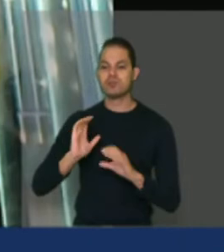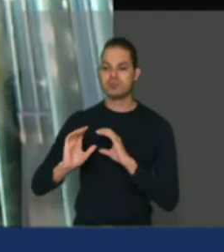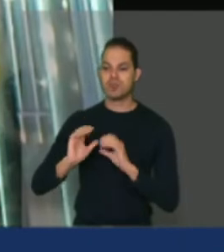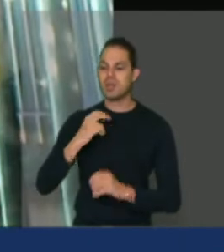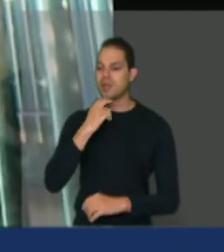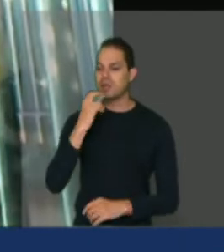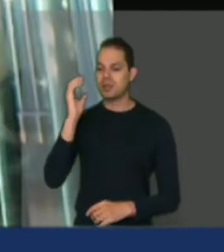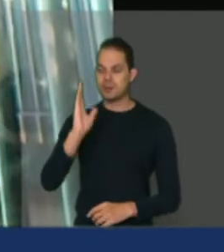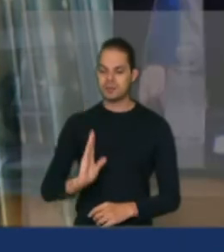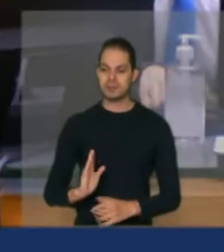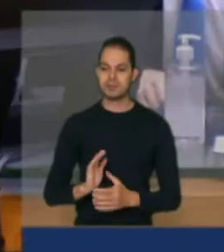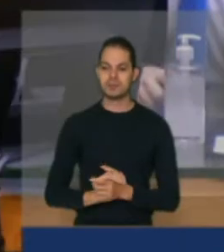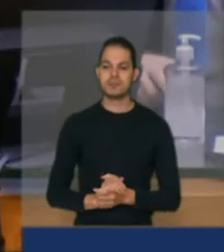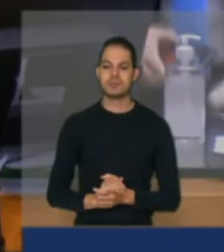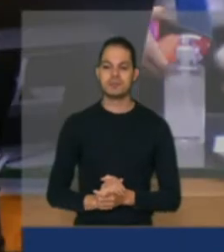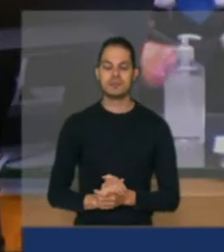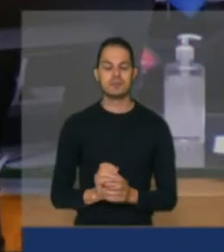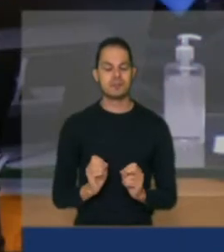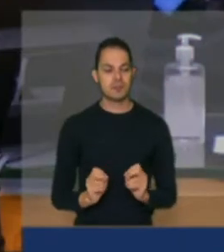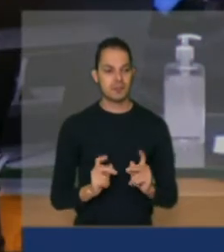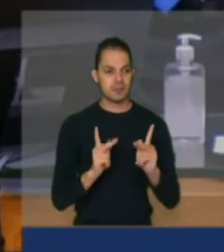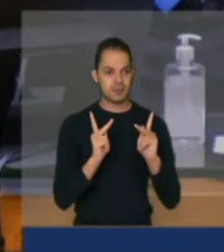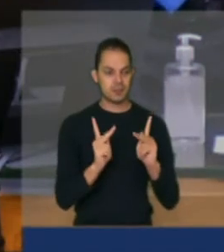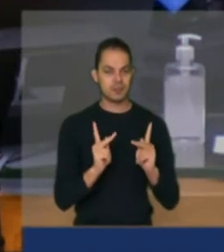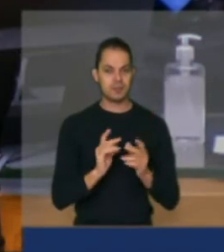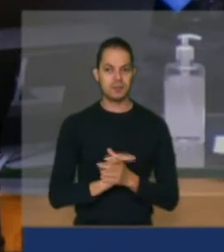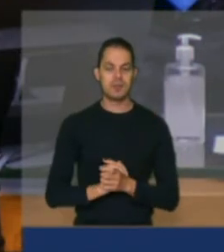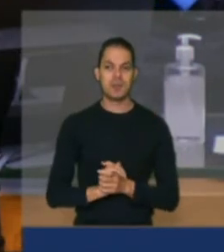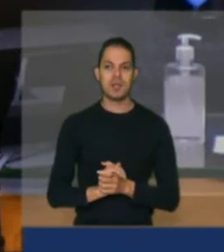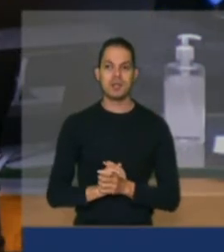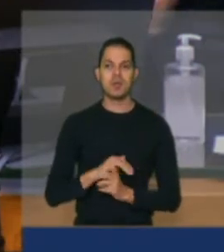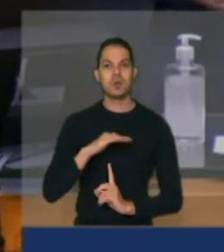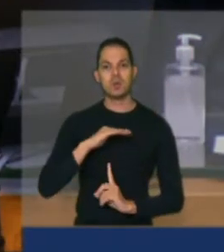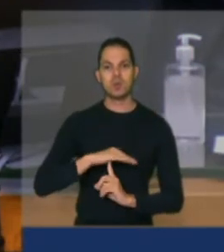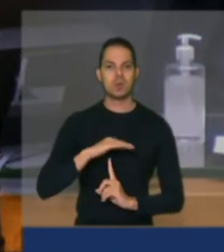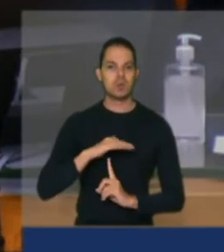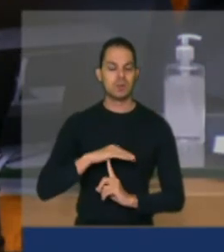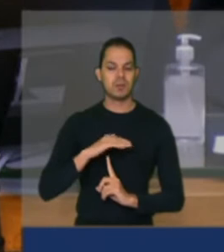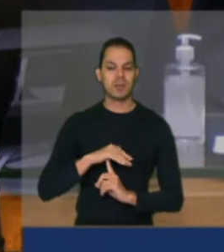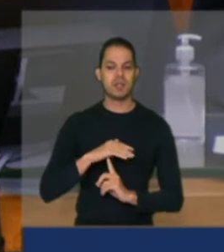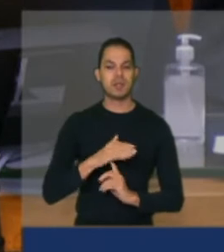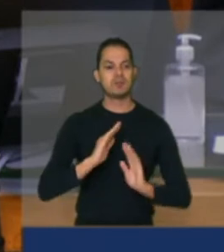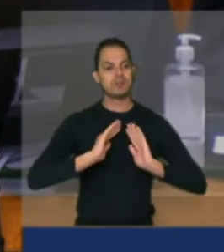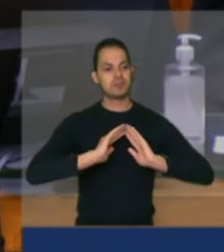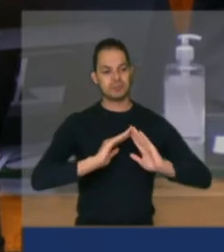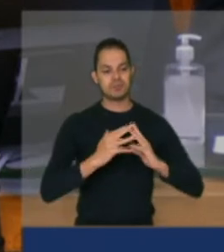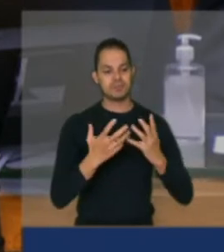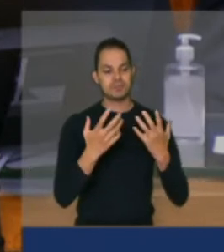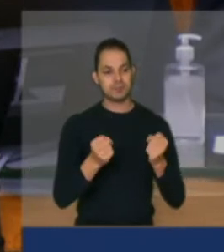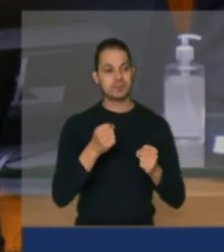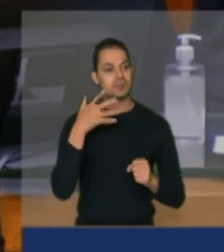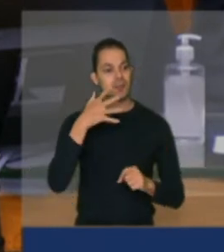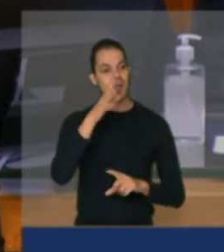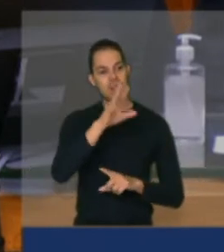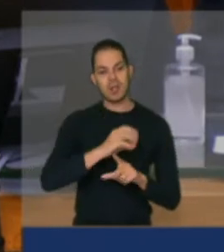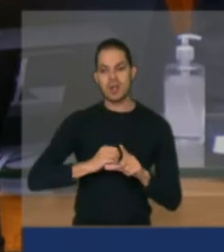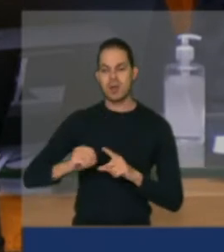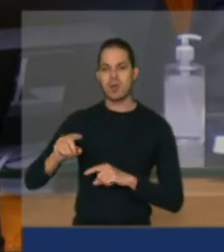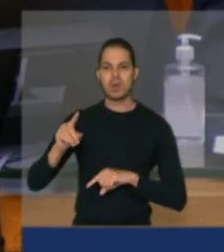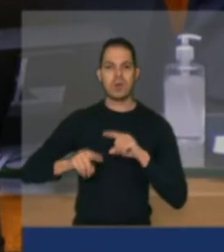DEPUTADA ALINE SLEUTJES, LÁ DO NOSSO QUERIDO PARANÁ. ATENDENDO O PEDIDO DE V.EXA. SERÁ DIVULGADO EM TODOS OS ÓRGÃOS DE COMUNICAÇÃO DESSA CASA. E AGORA NÓS VAMOS AO ESPÍRITO SANTO COM A